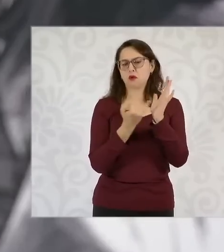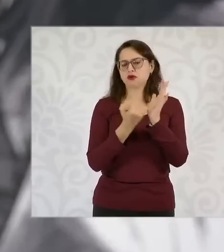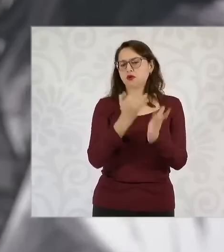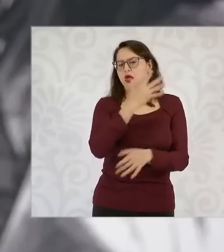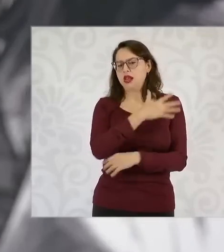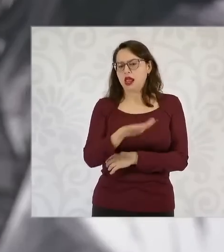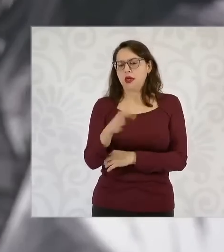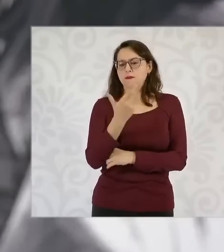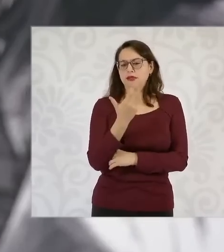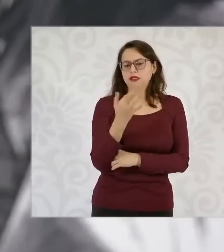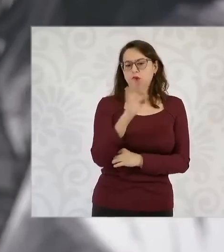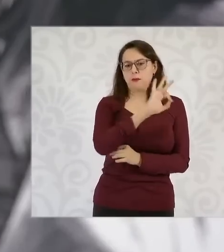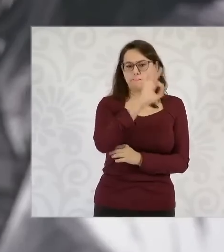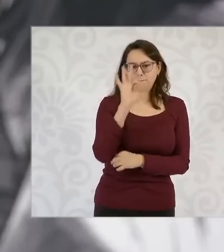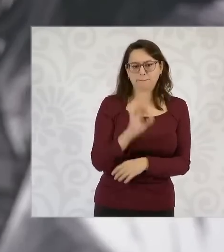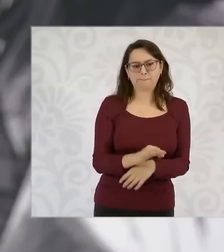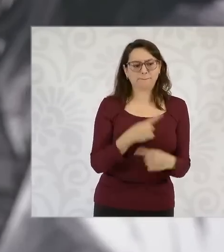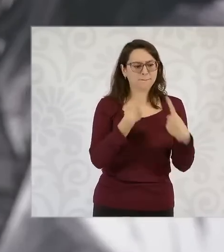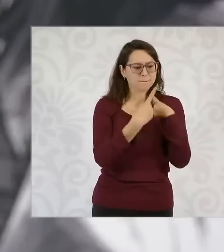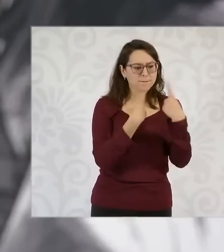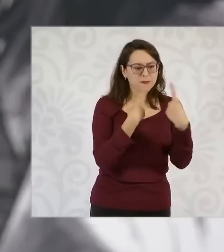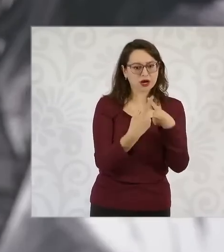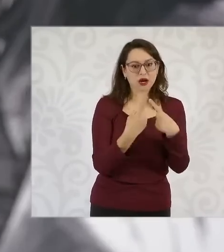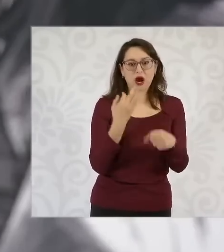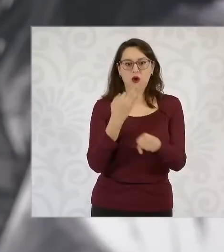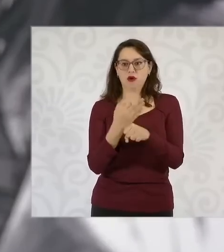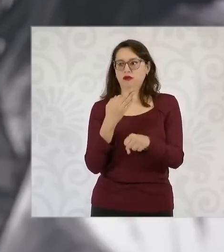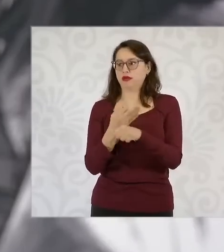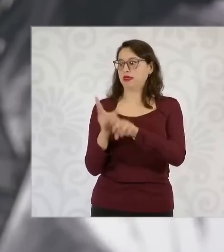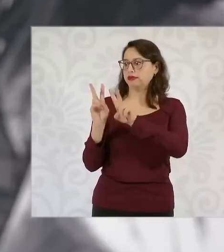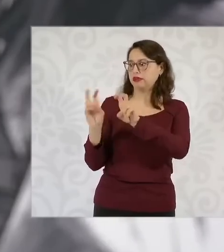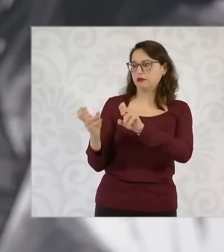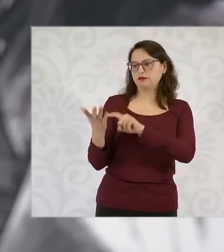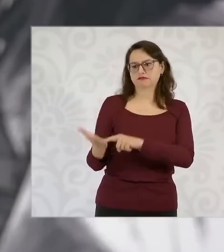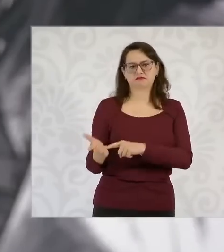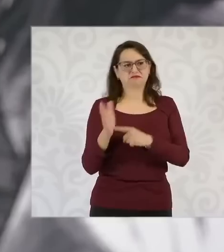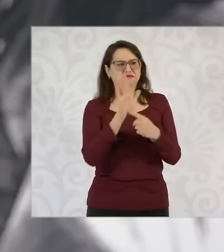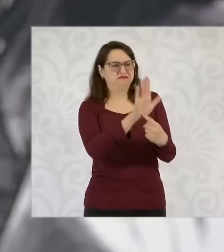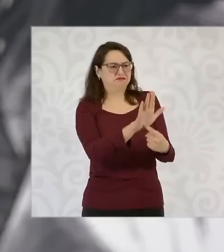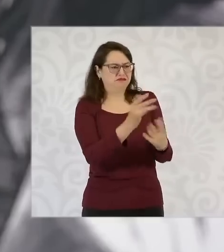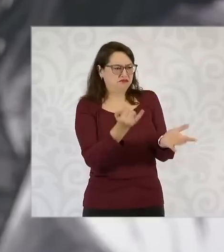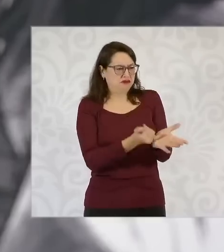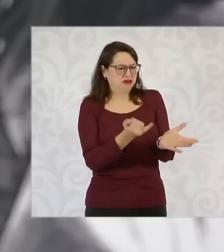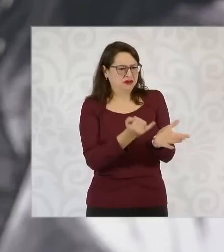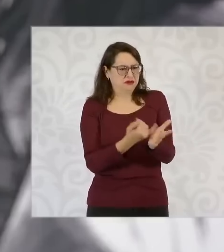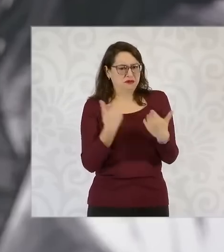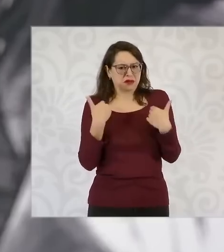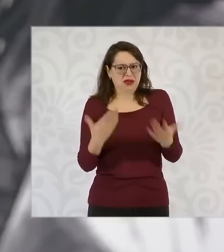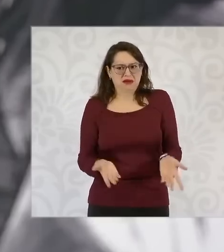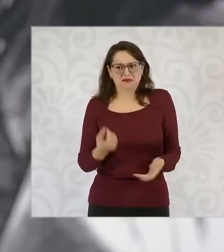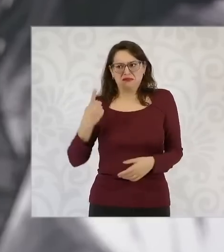pueses es un argumento muy importante para decir que no tiene caso poner los aranceles al acero